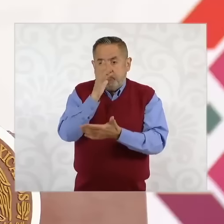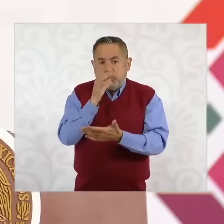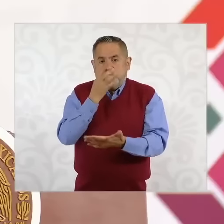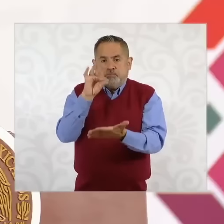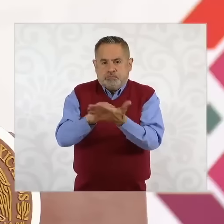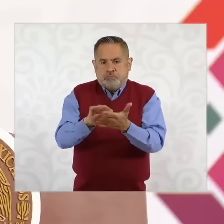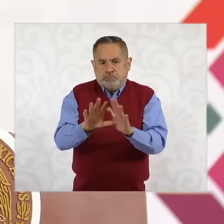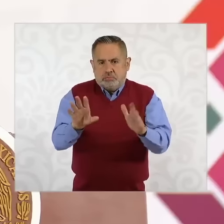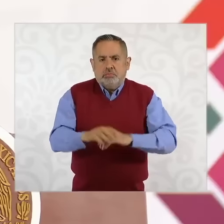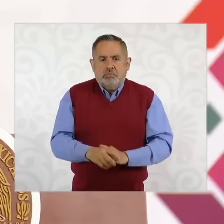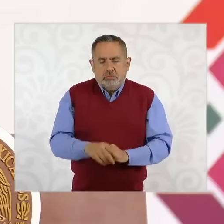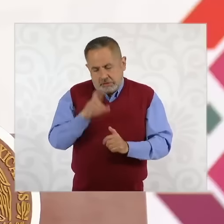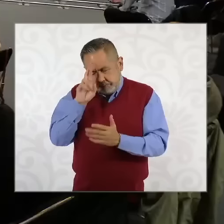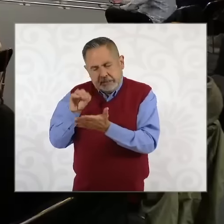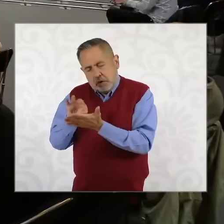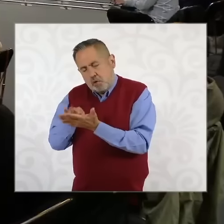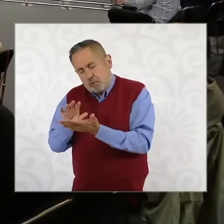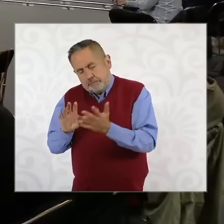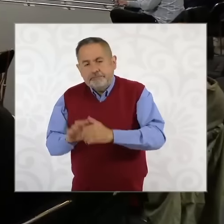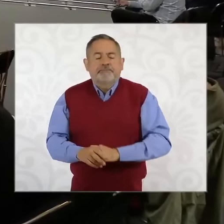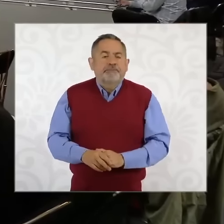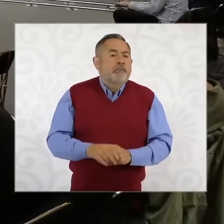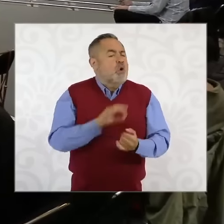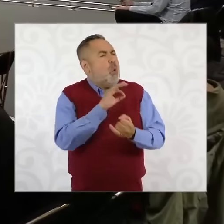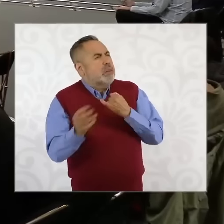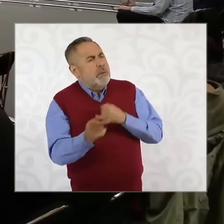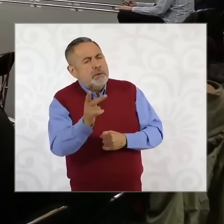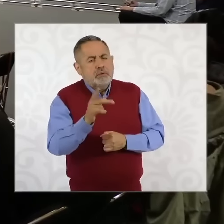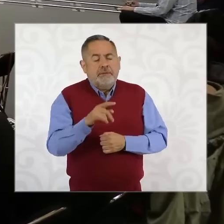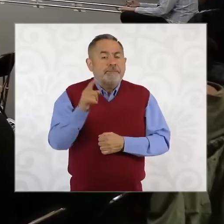temas jurídicos, la parte jurídica. Eh, un último tema presenta eh, la Universidad de